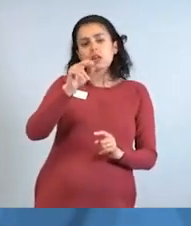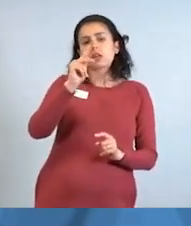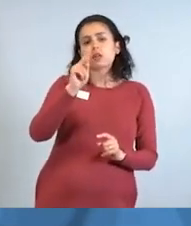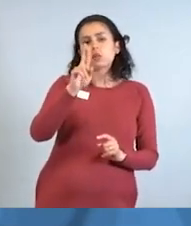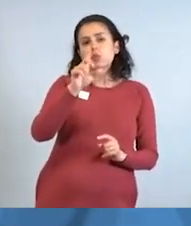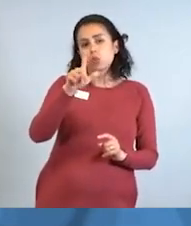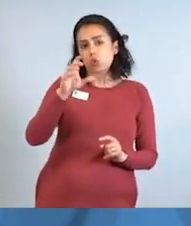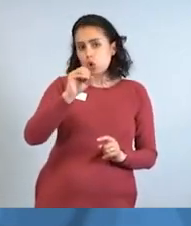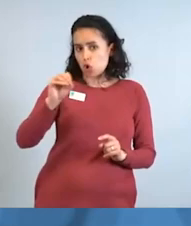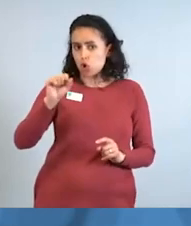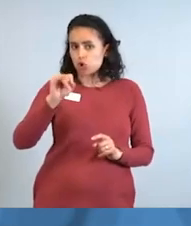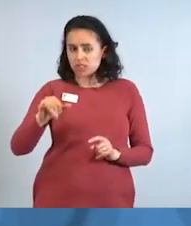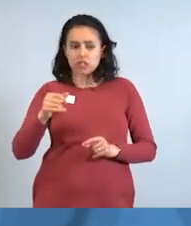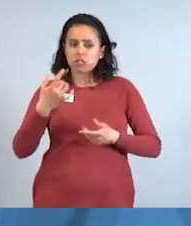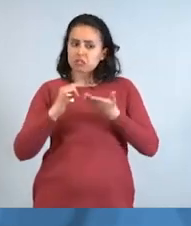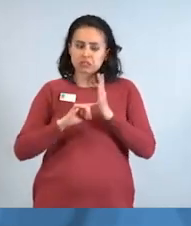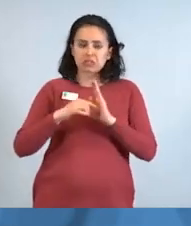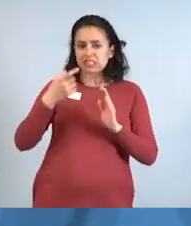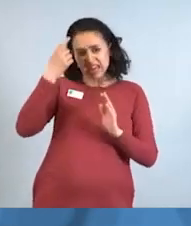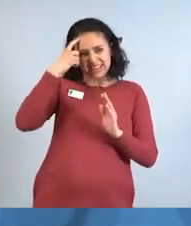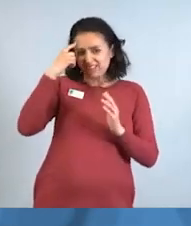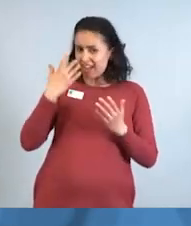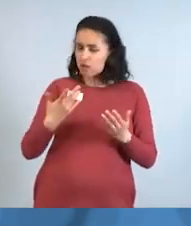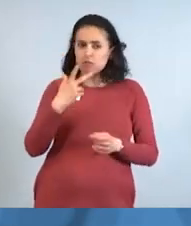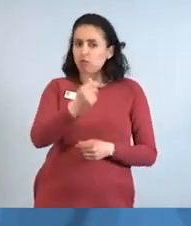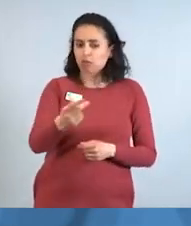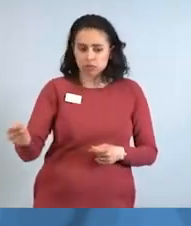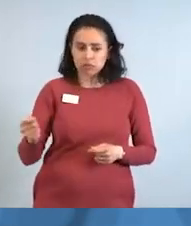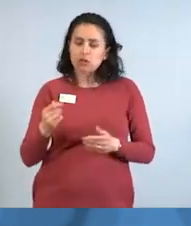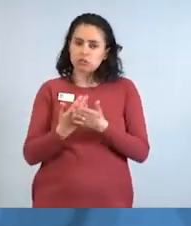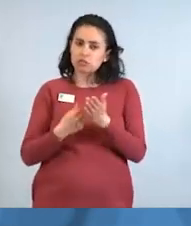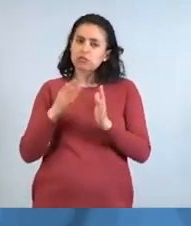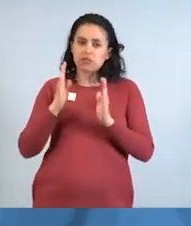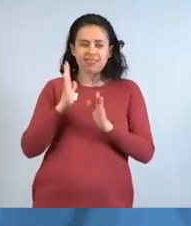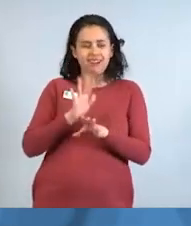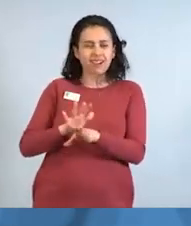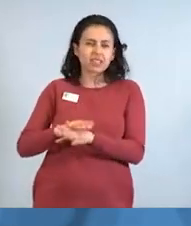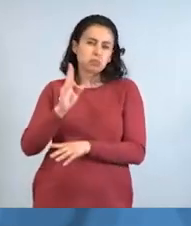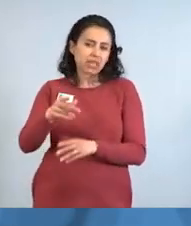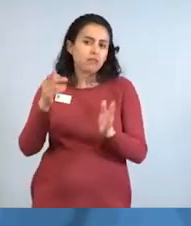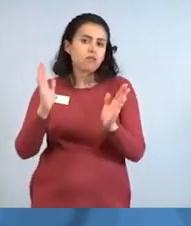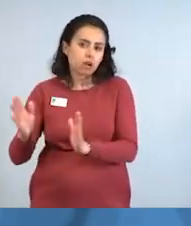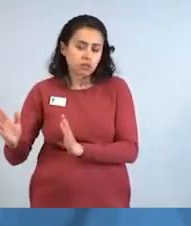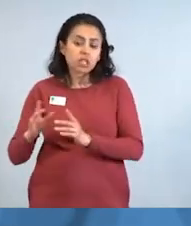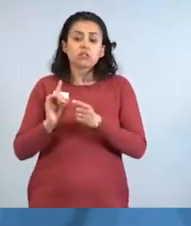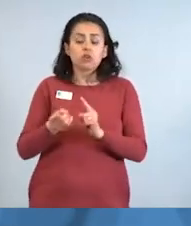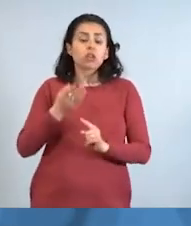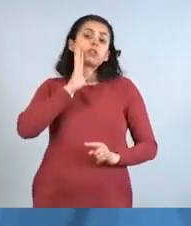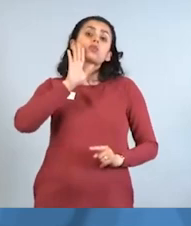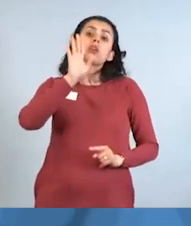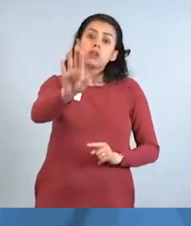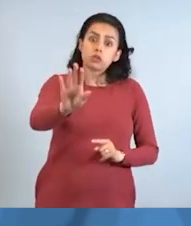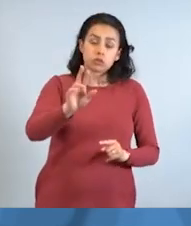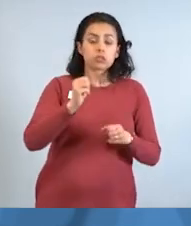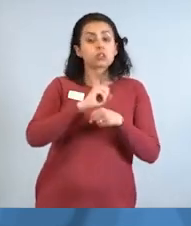Voi olla, että koronan kohdalla tulee tilanne, että se on selätetty eikä tarvitse enää rokottaa, mutta aika näyttää.